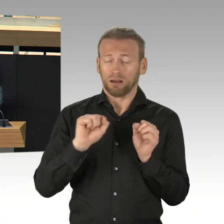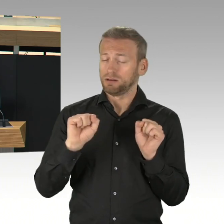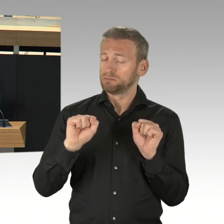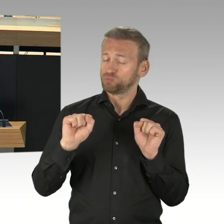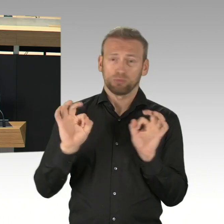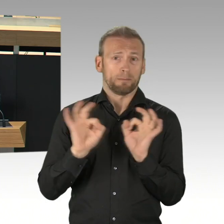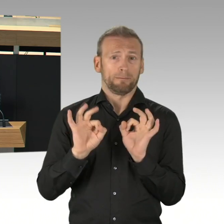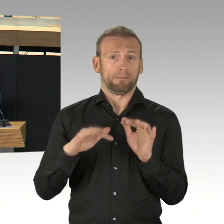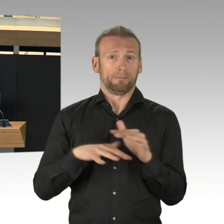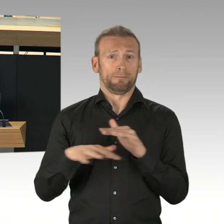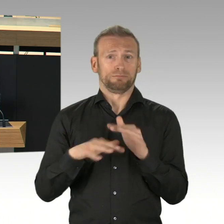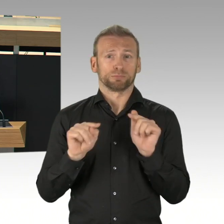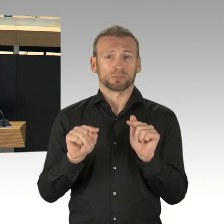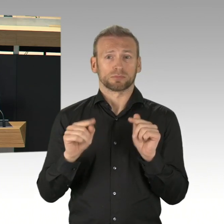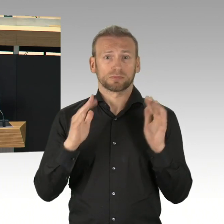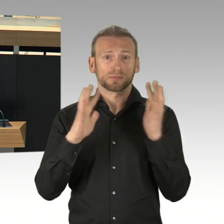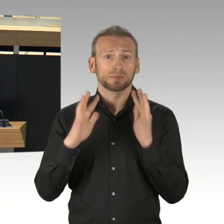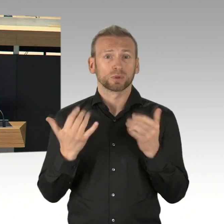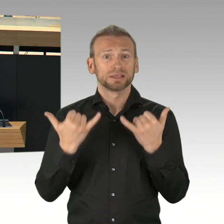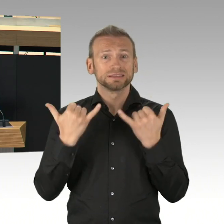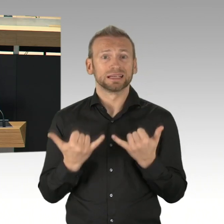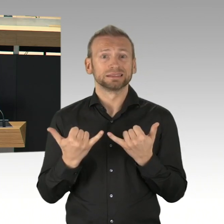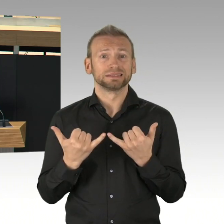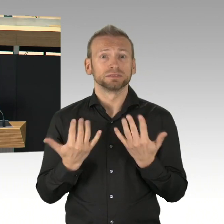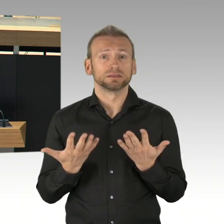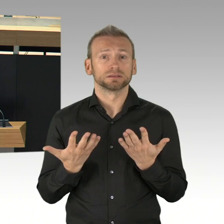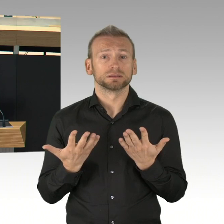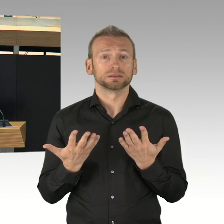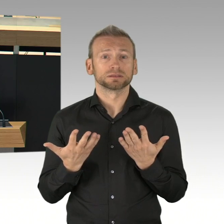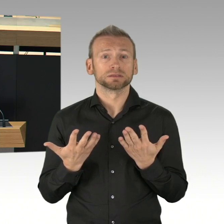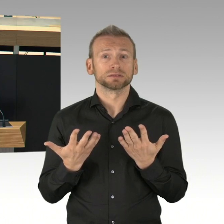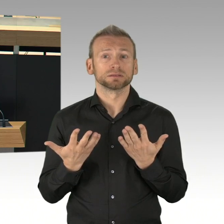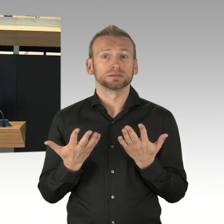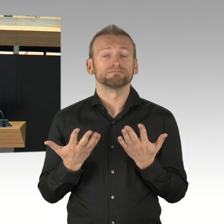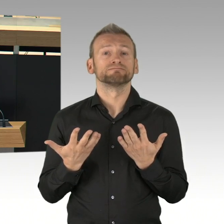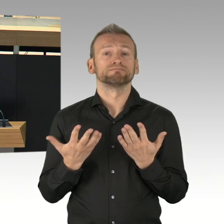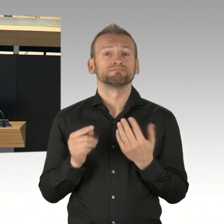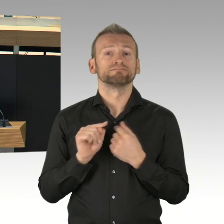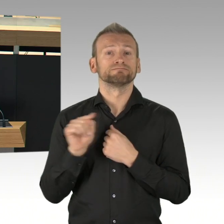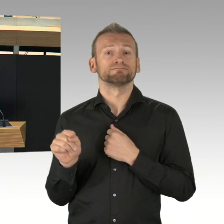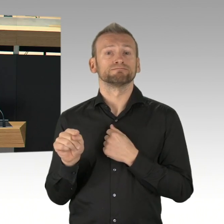Sie behauptet immer, drei von vier Menschen wohnen in Wien in Sozialwohnungen. Völliger Quatsch, bei 25 Prozent Sozialwohnungen